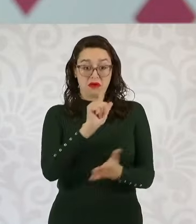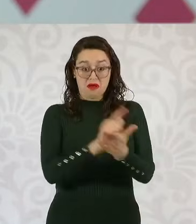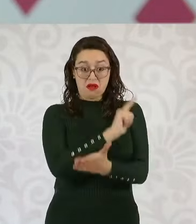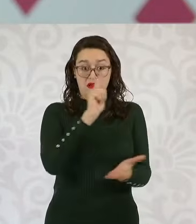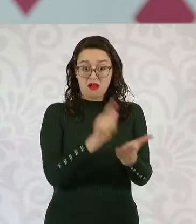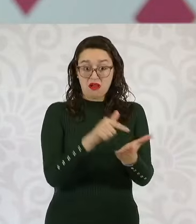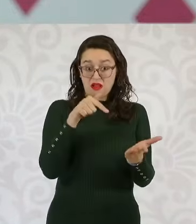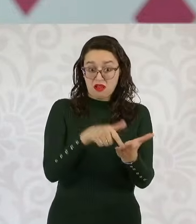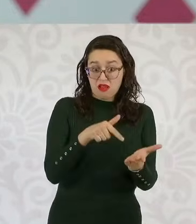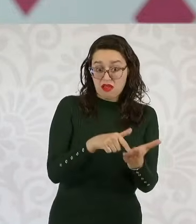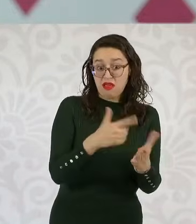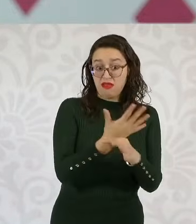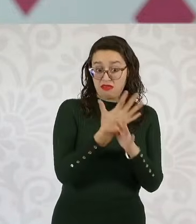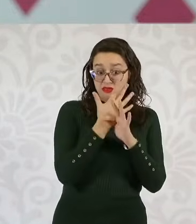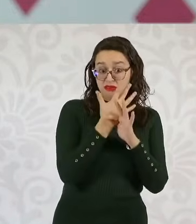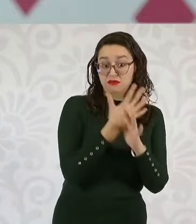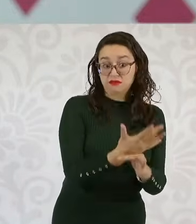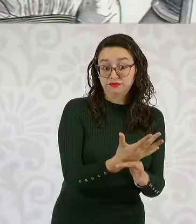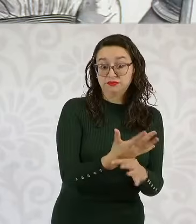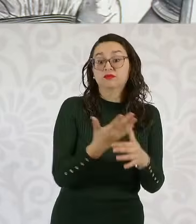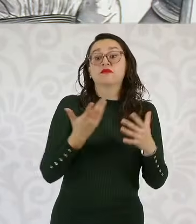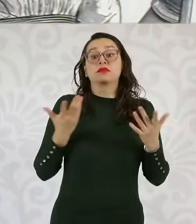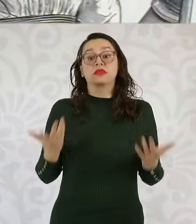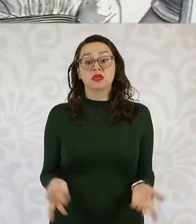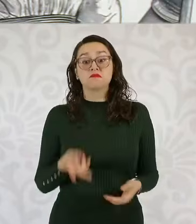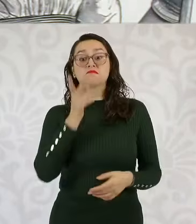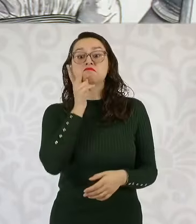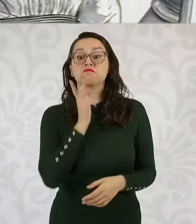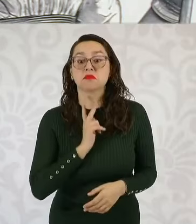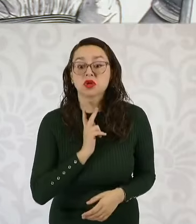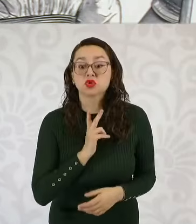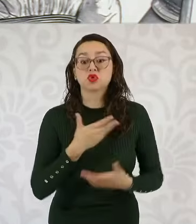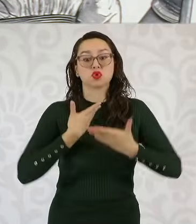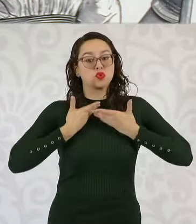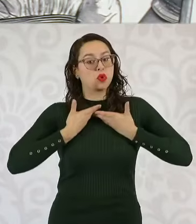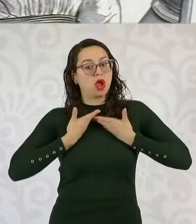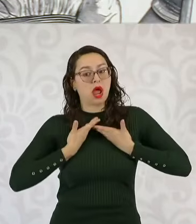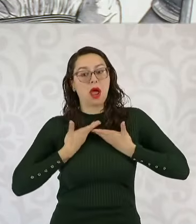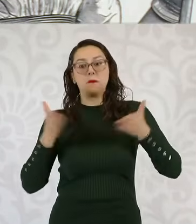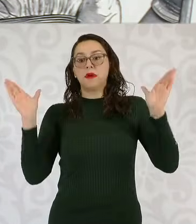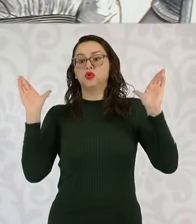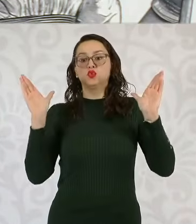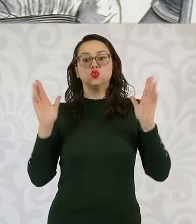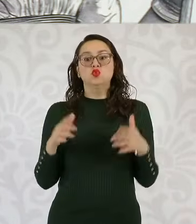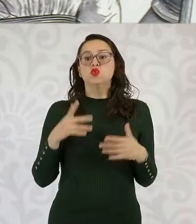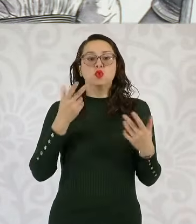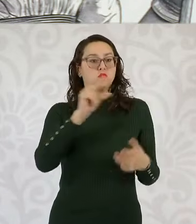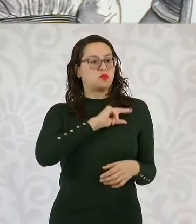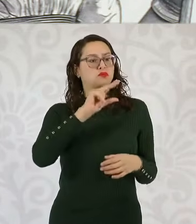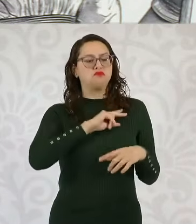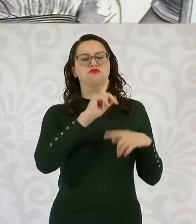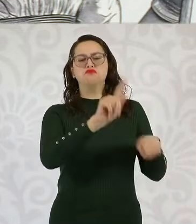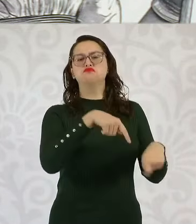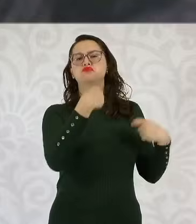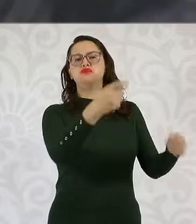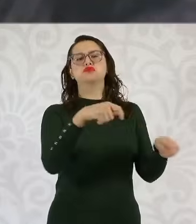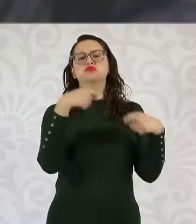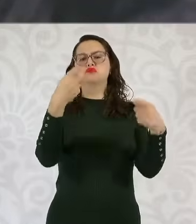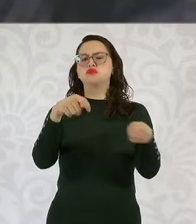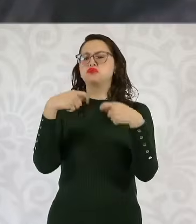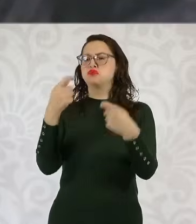indiscriminada a través de las famosas rondas del sector atraería grandes inversiones se dijo que